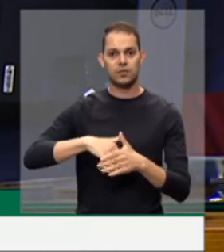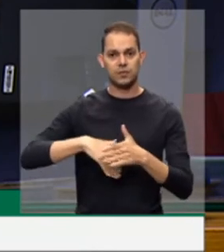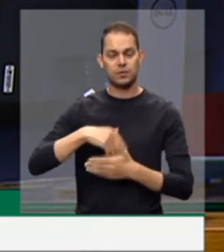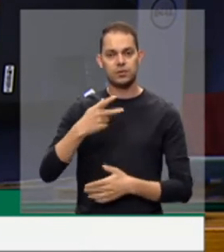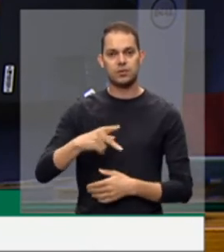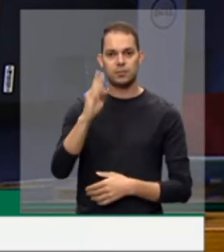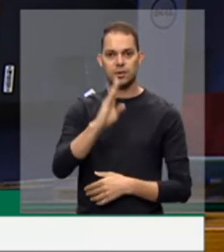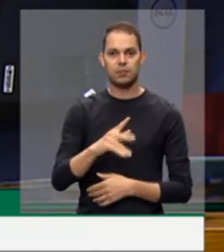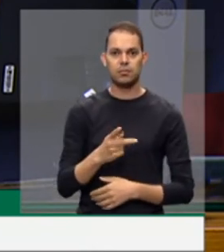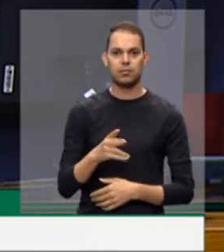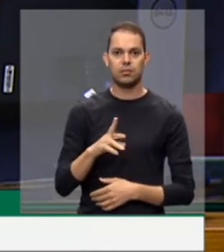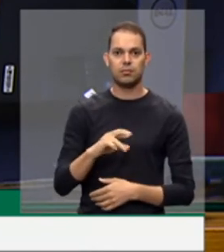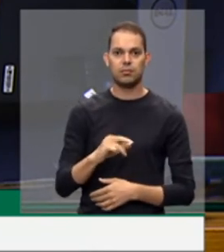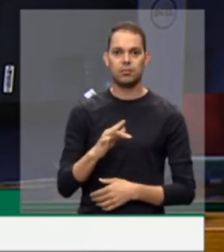A SESSÃO DA CÂMARA DOS DEPUTADOS HOJE, QUARTA-FEIRA,